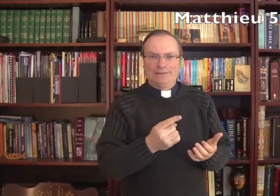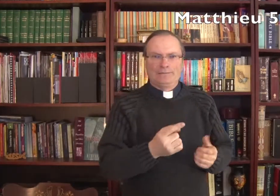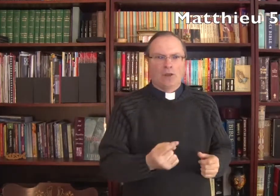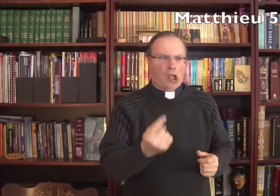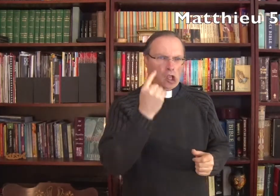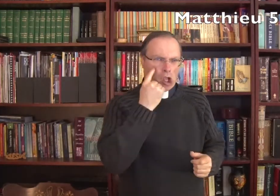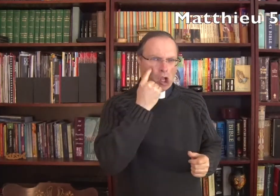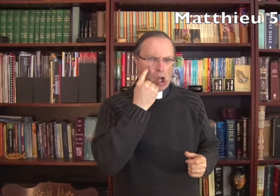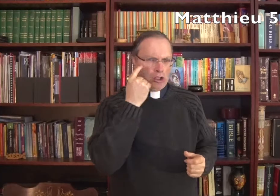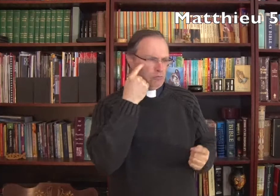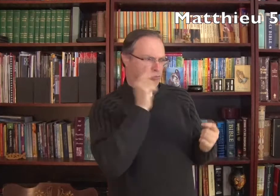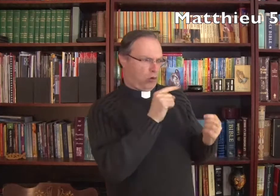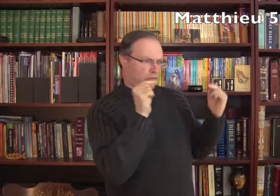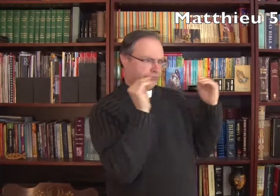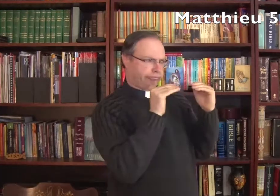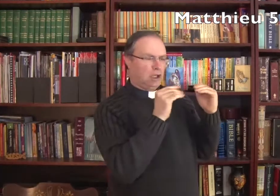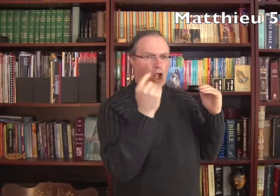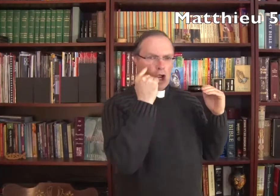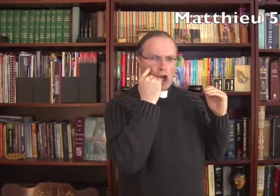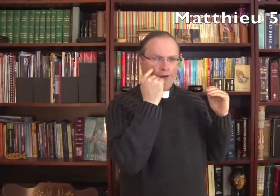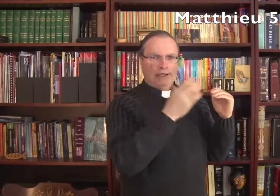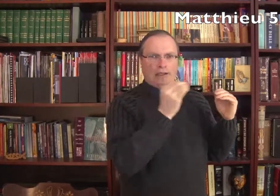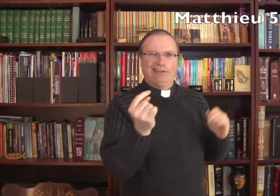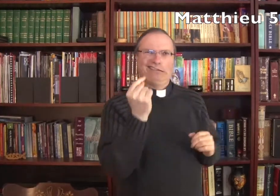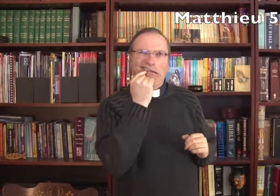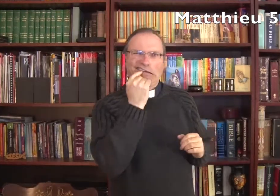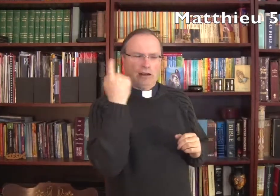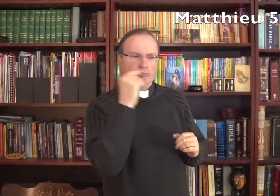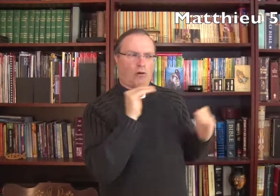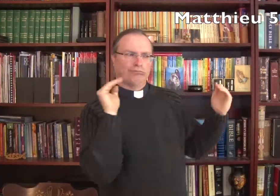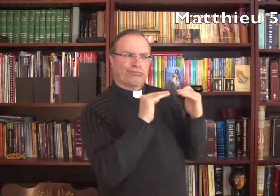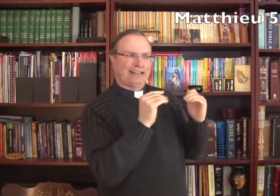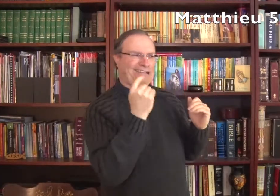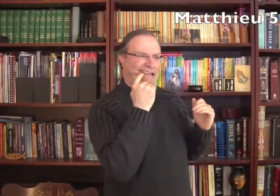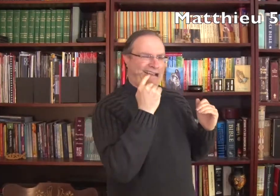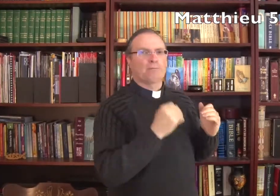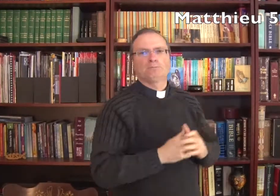Œil pour œil et dent pour dent.